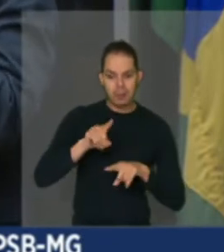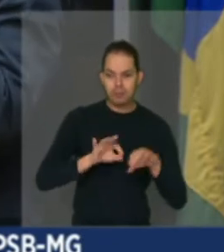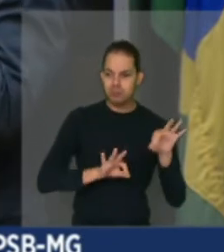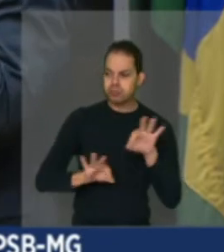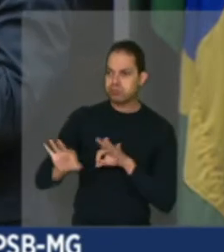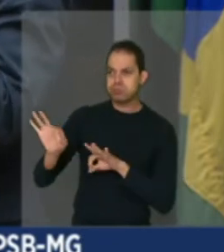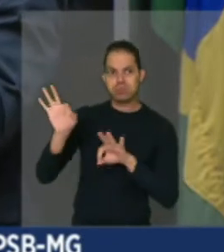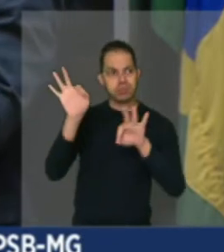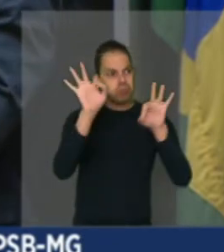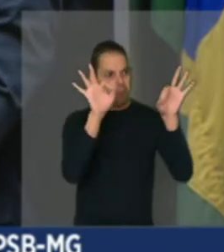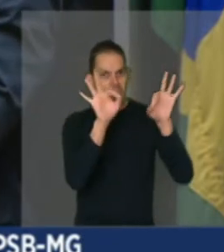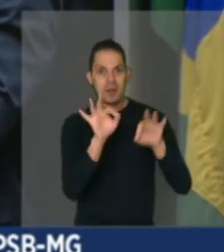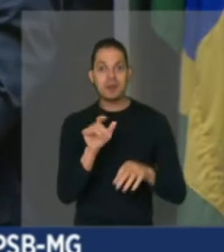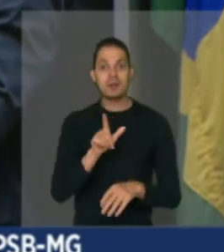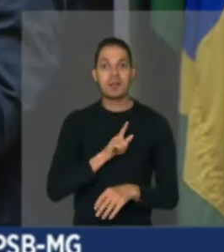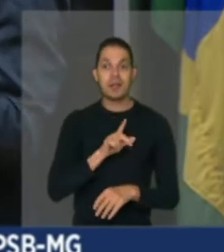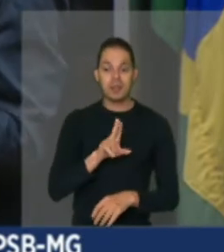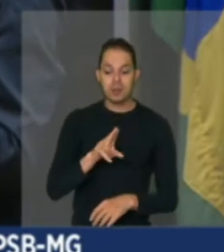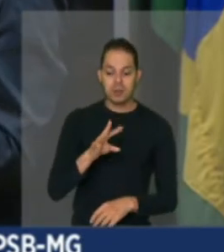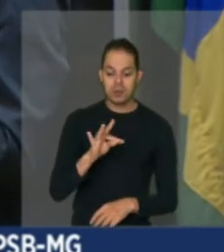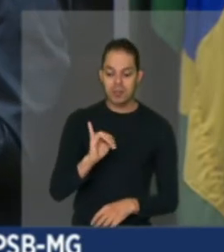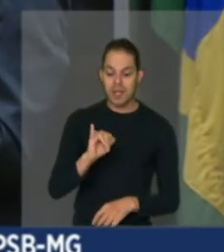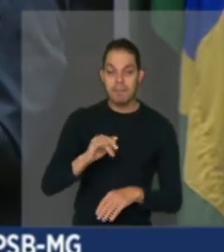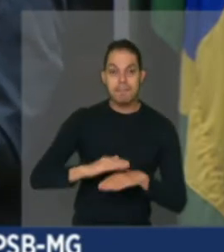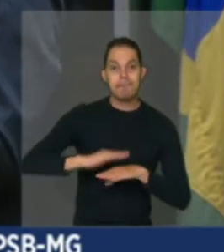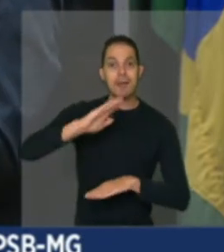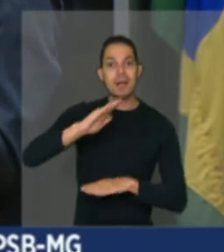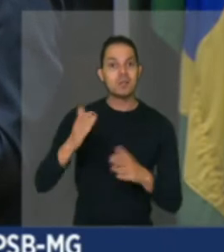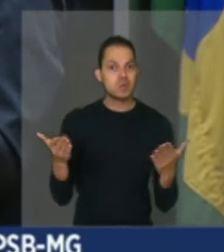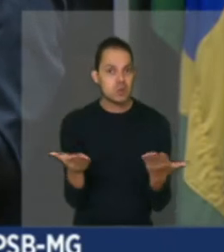UTIS QUE NÓS TEMOS A MAIS HOJE E ÀS VEZES O GOVERNO ESTÁ PENSANDO EM DESCREDENCIAR E NÓS TINHA QUE